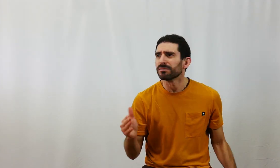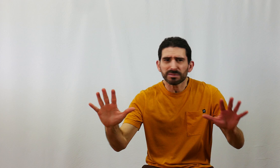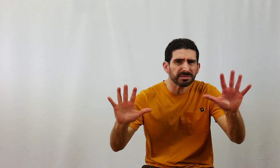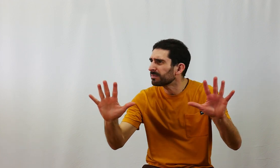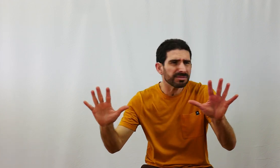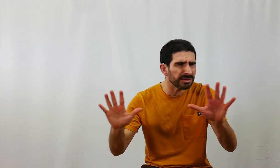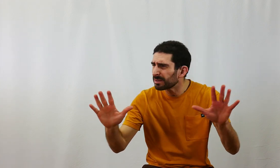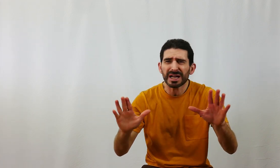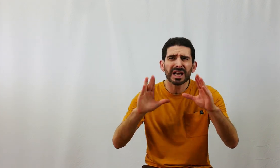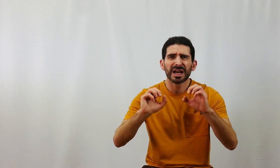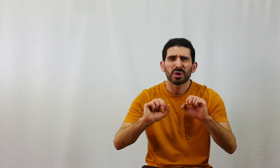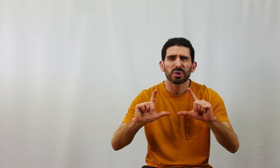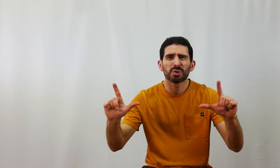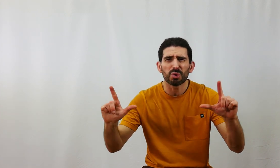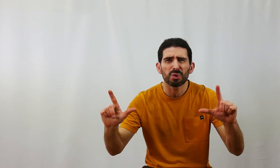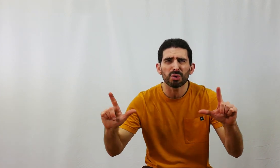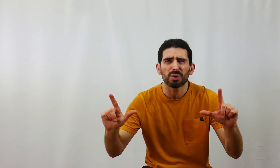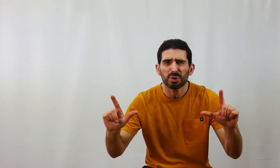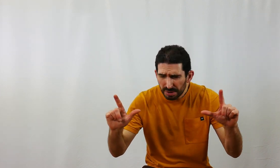Hé ho, cool !